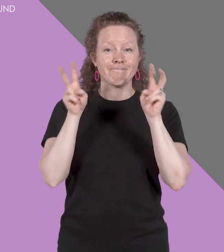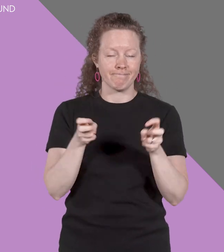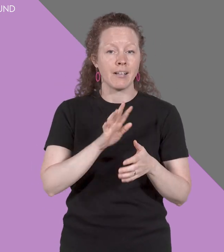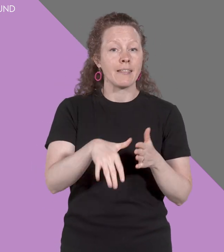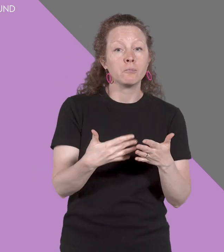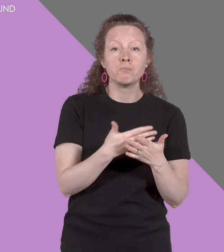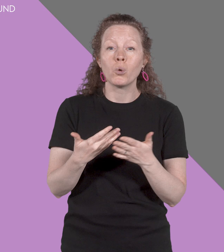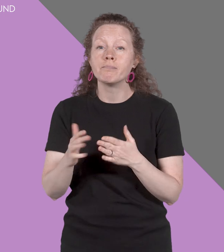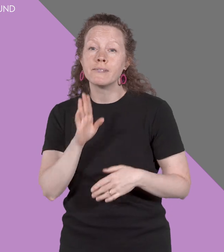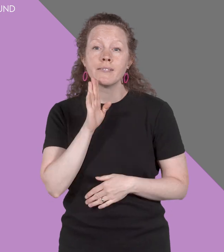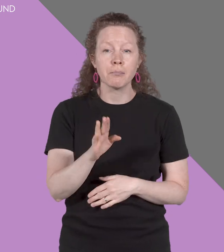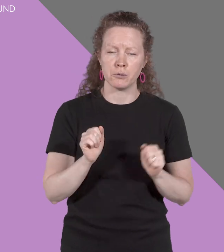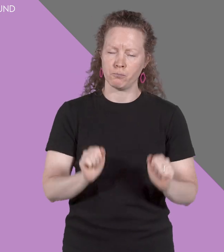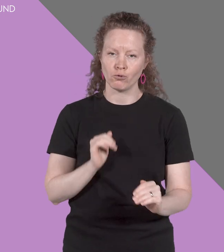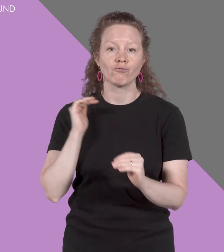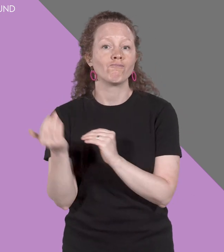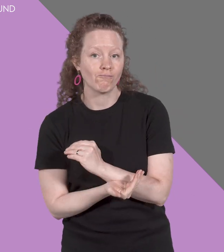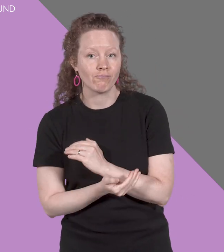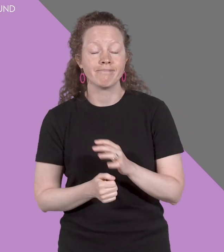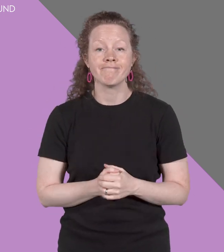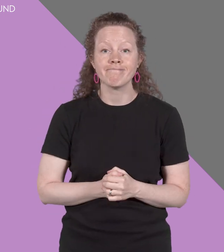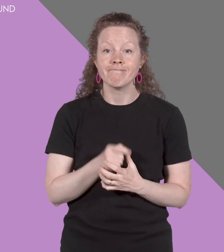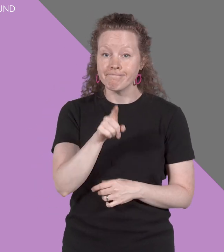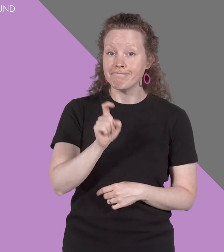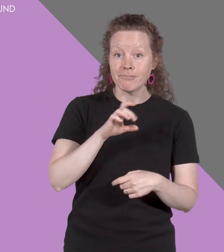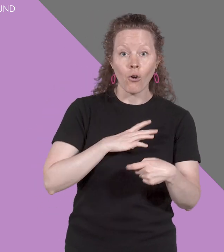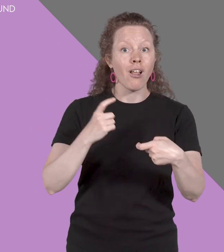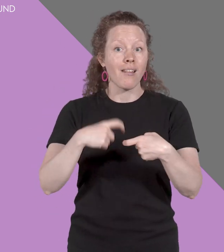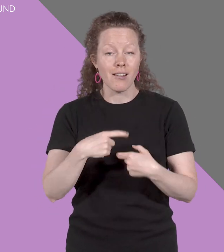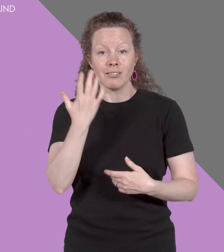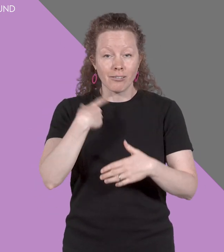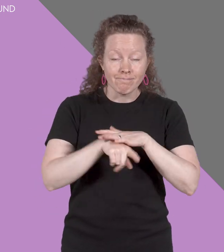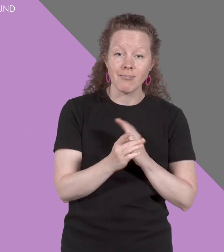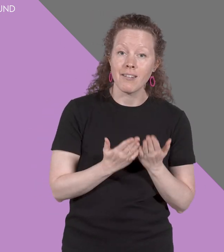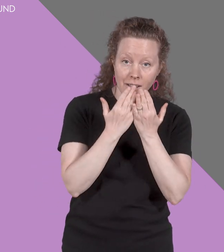”Nu är det dags att säkra framtiden för teckenspråken”. Klicka på länken för att läsa hela resolutionen.